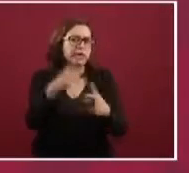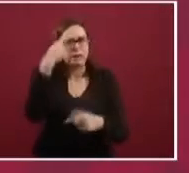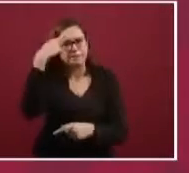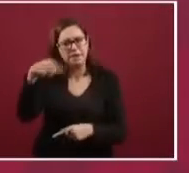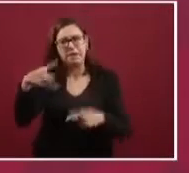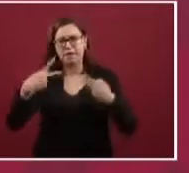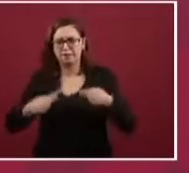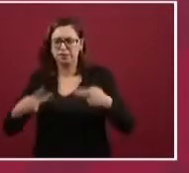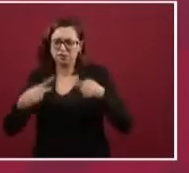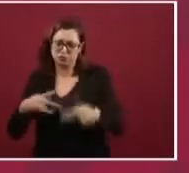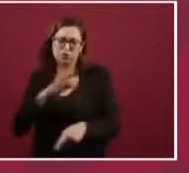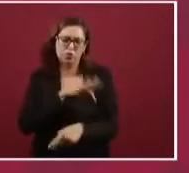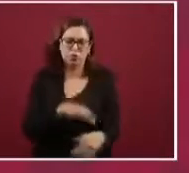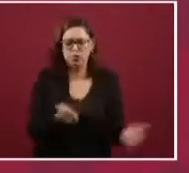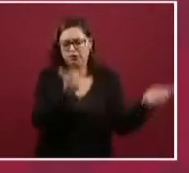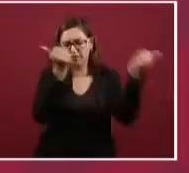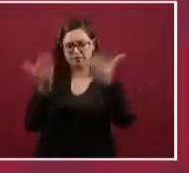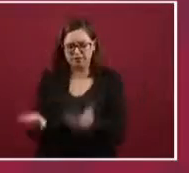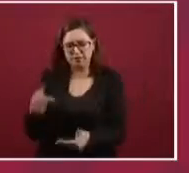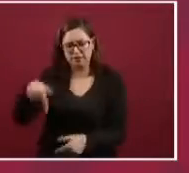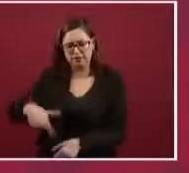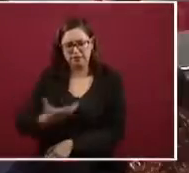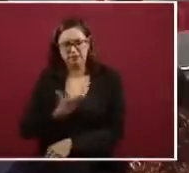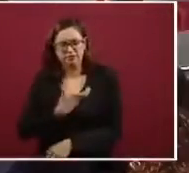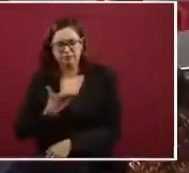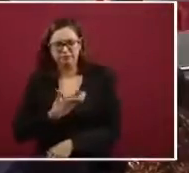aquí a la Plaza de la Constitución.